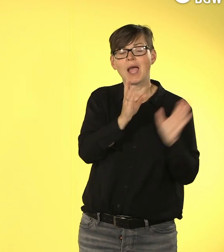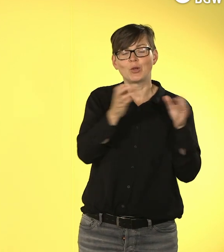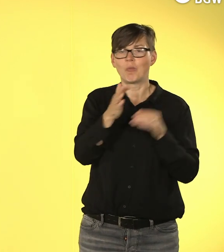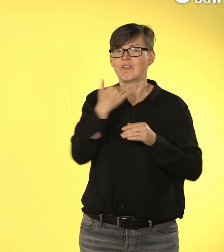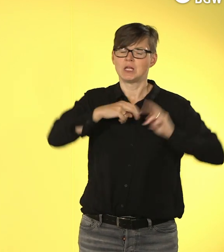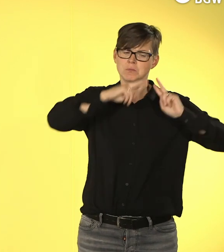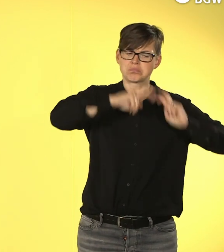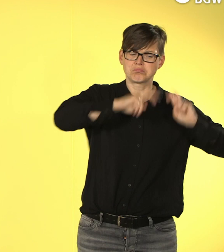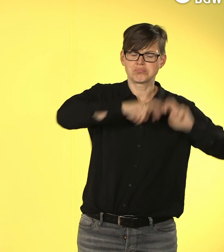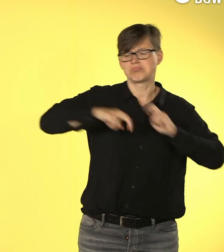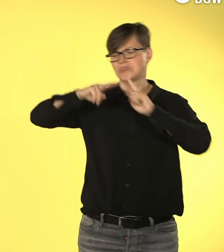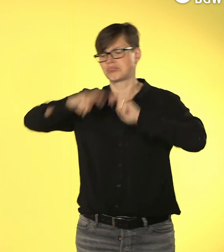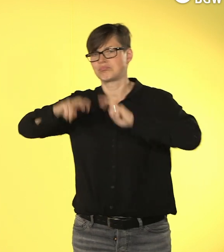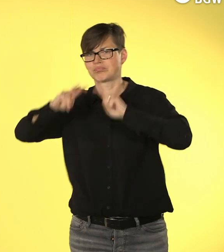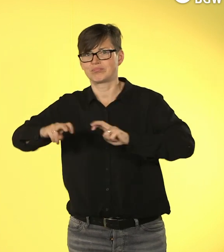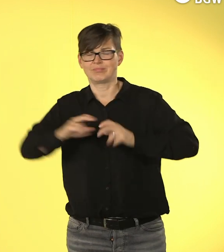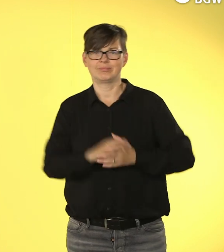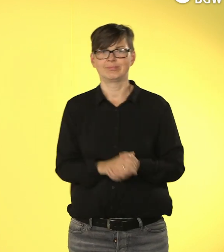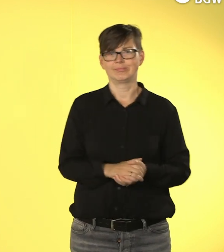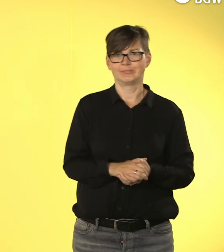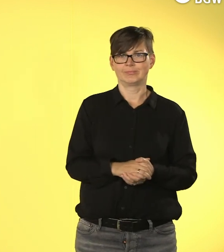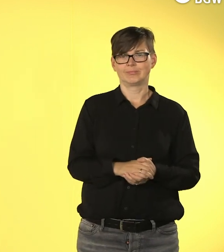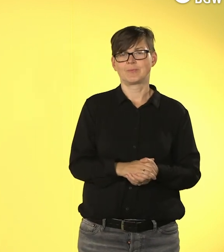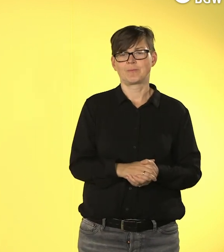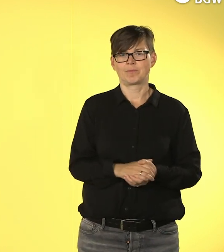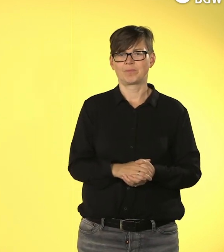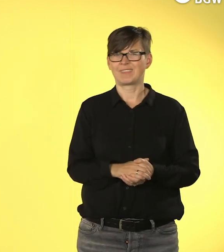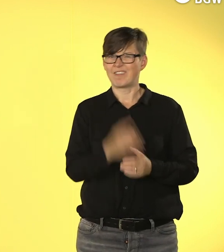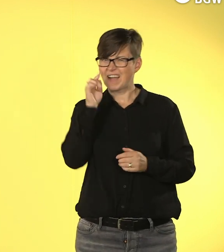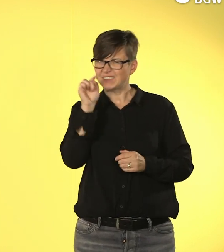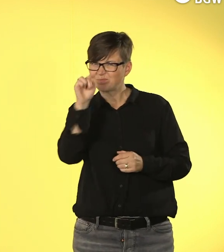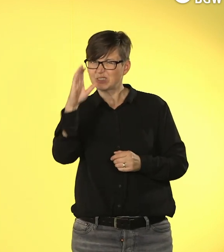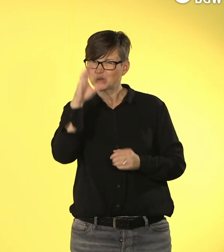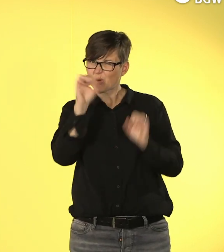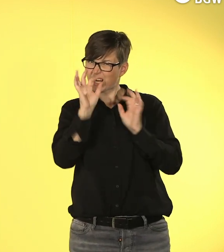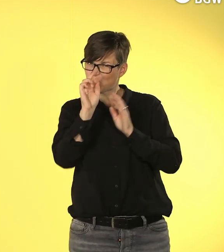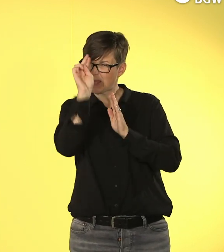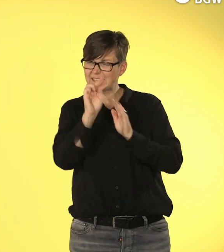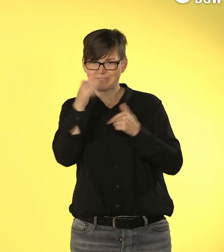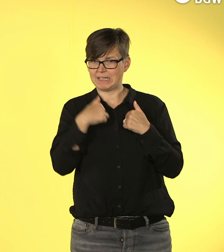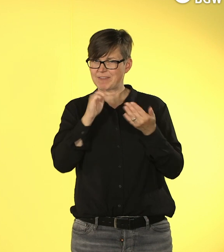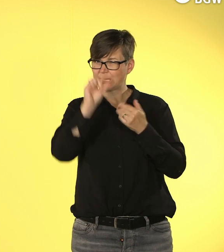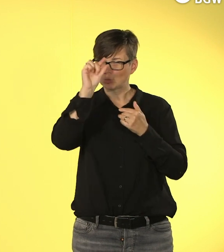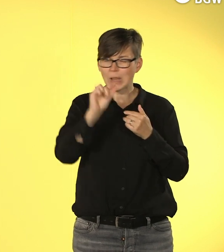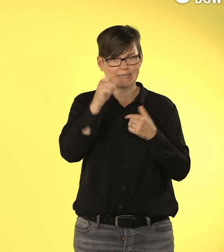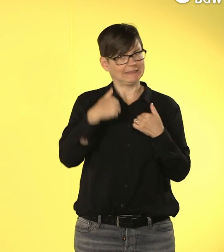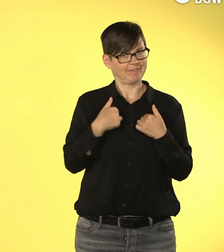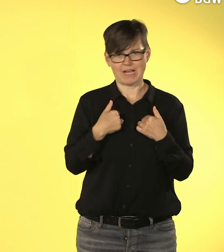Ich weiß nicht, wie genau man das lesen kann. Es ist viel Text.